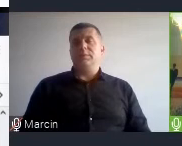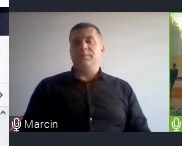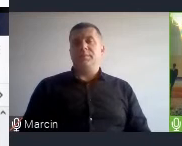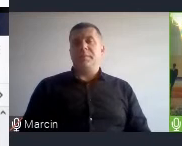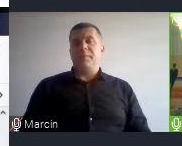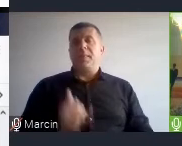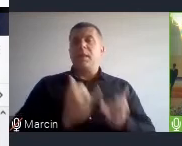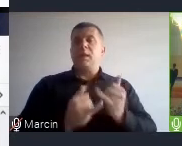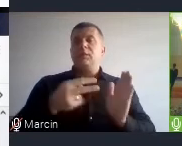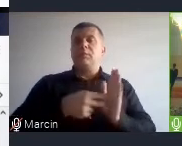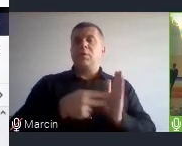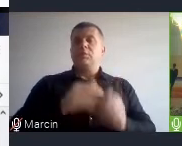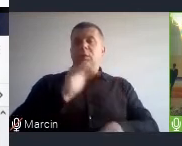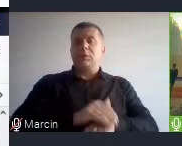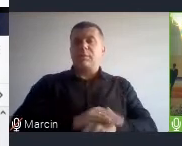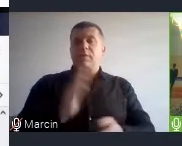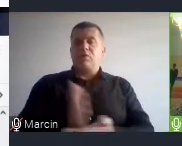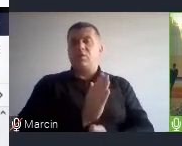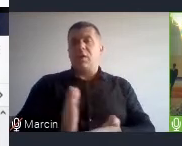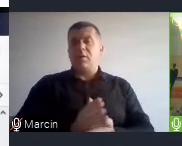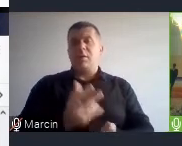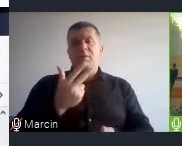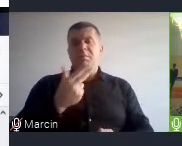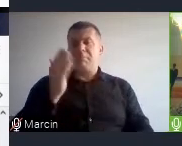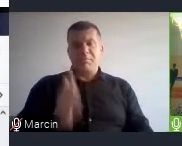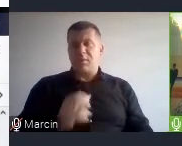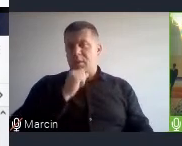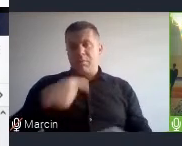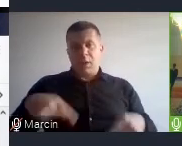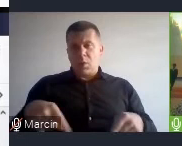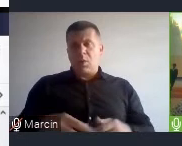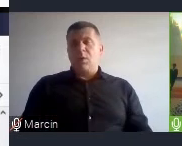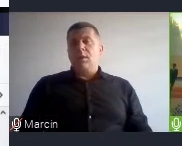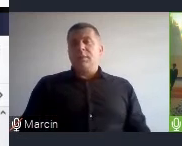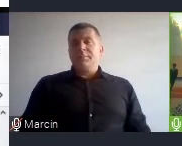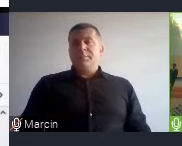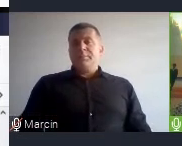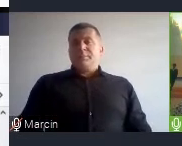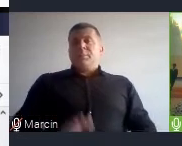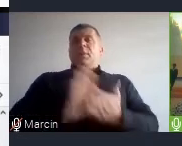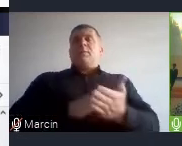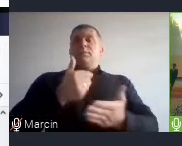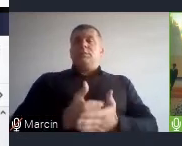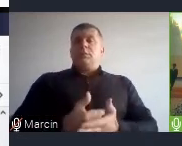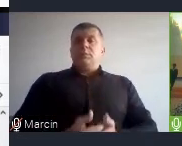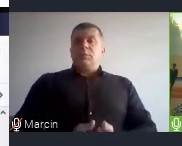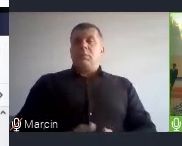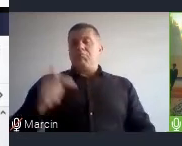Jeśli podział zamówienia na części nie nastąpił, czyli na przykład powinienem podzielić,